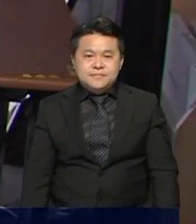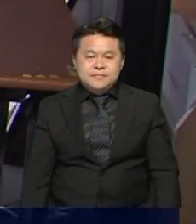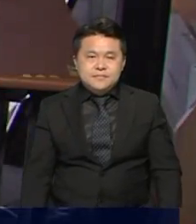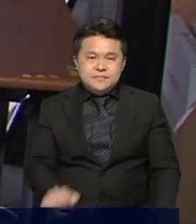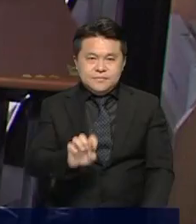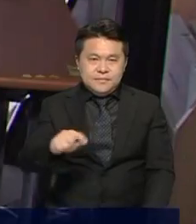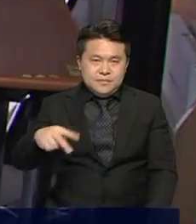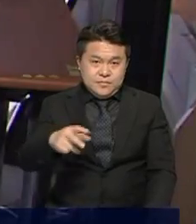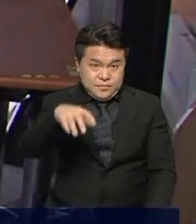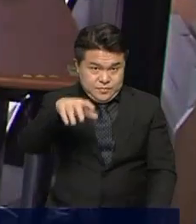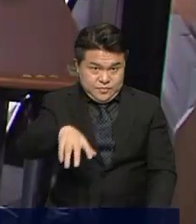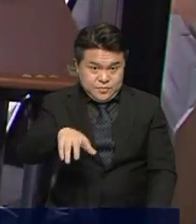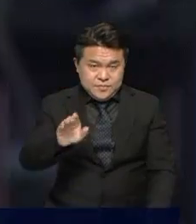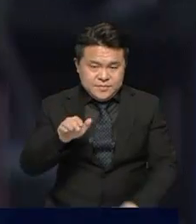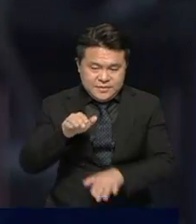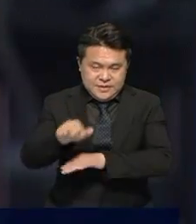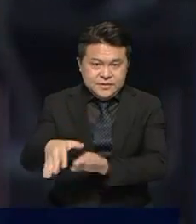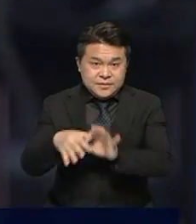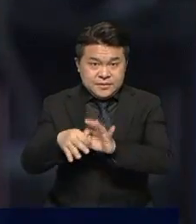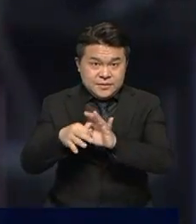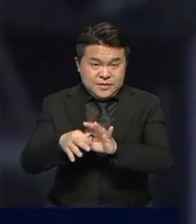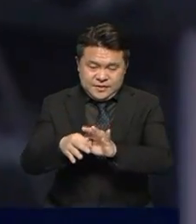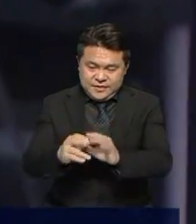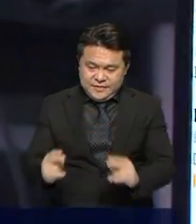(기자) 판교 테크노벨리에서 차량용 영상 반도체를 생산하는 기업입니다.